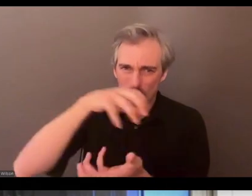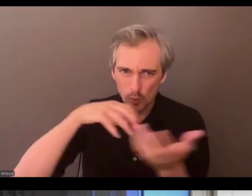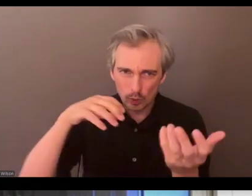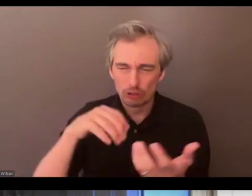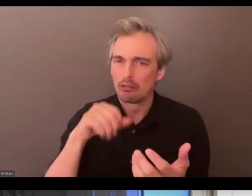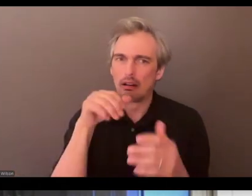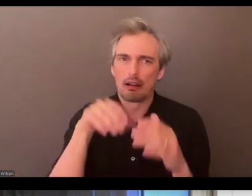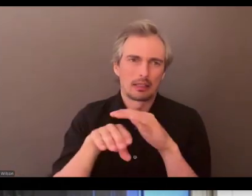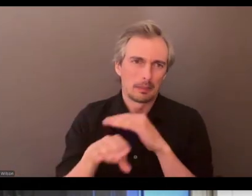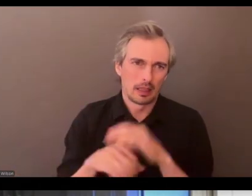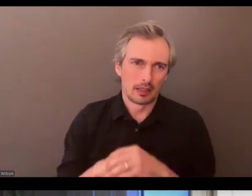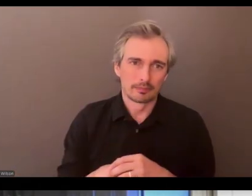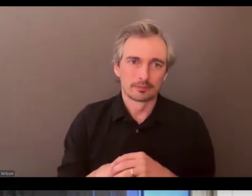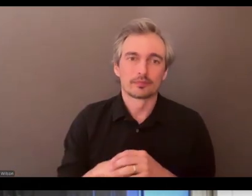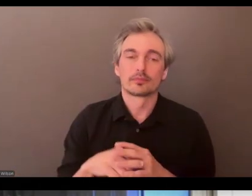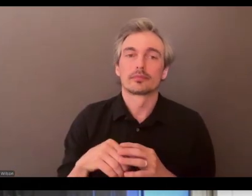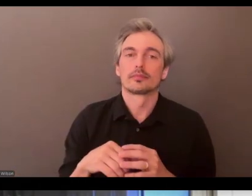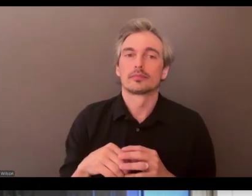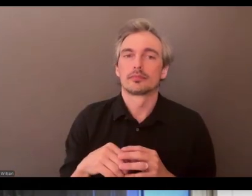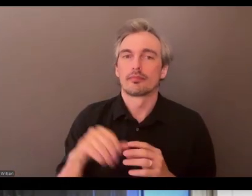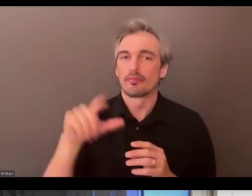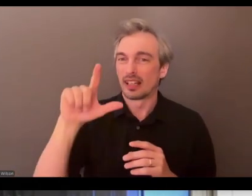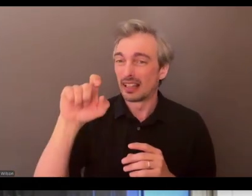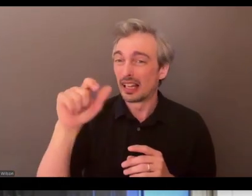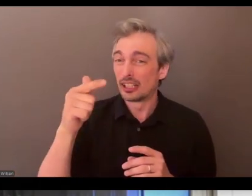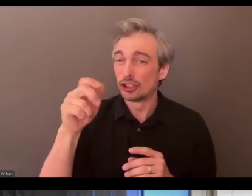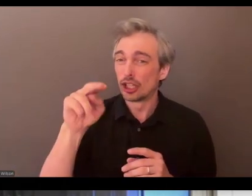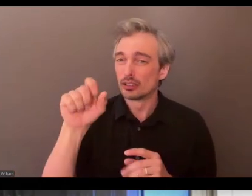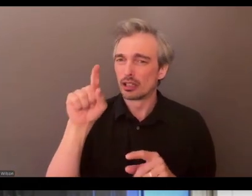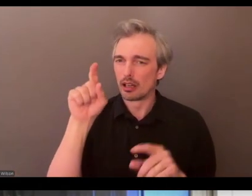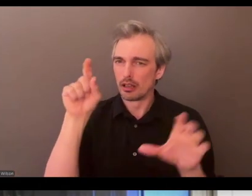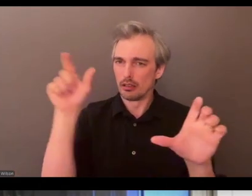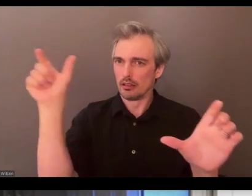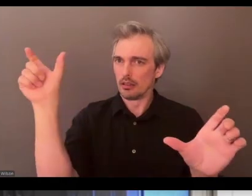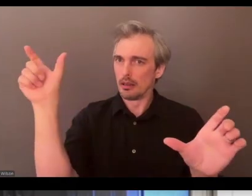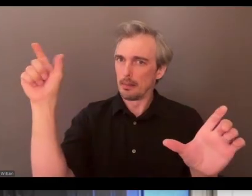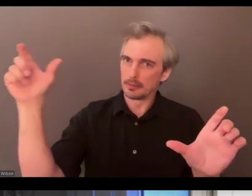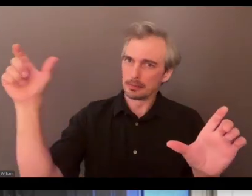皆さんはどうか分かりませんが、私は素敵なダッシュボ ードが大好きです。